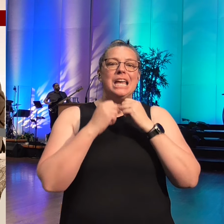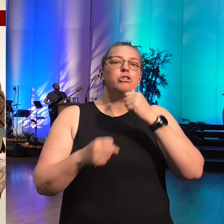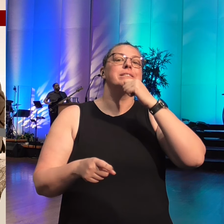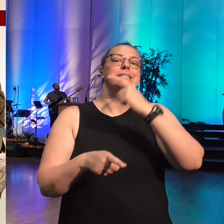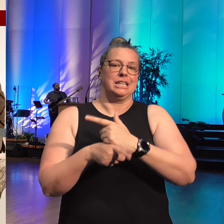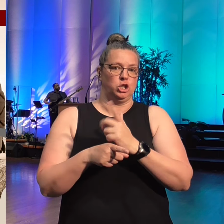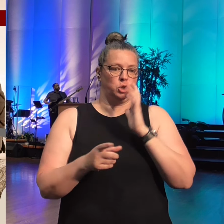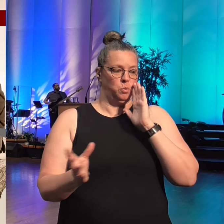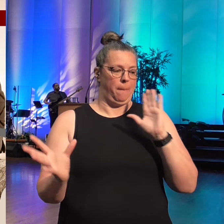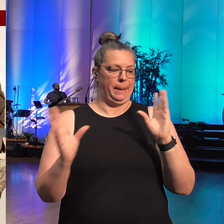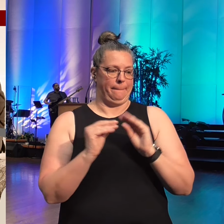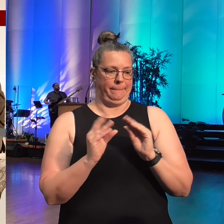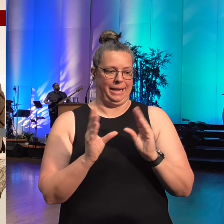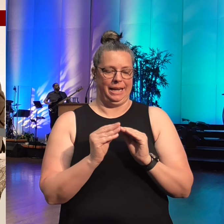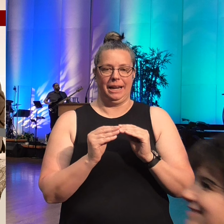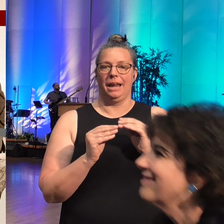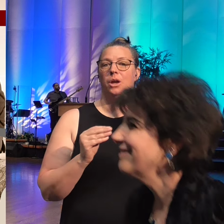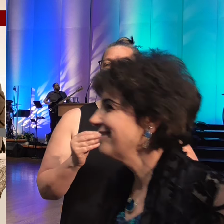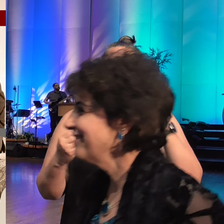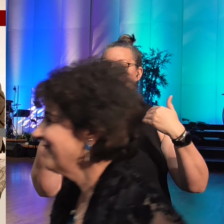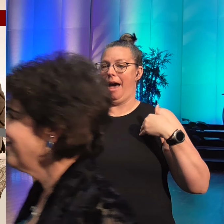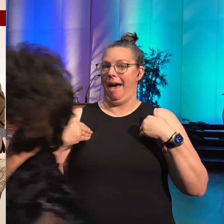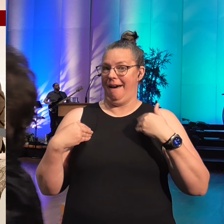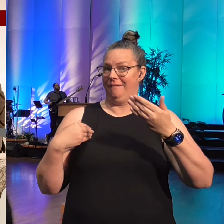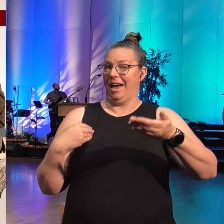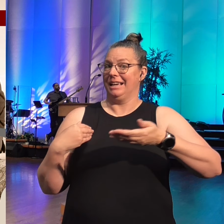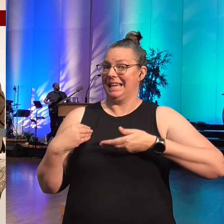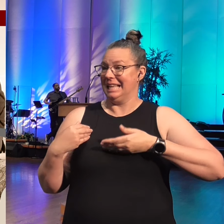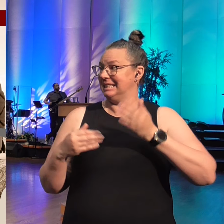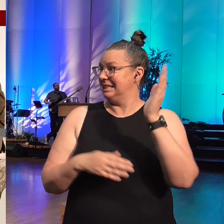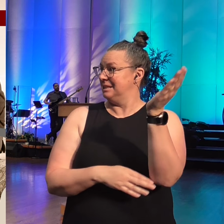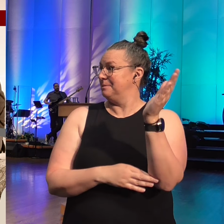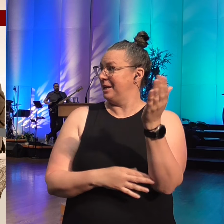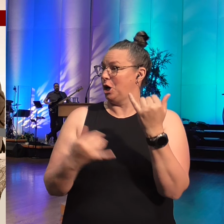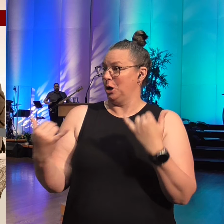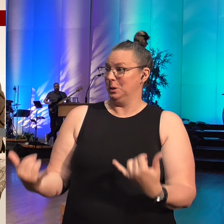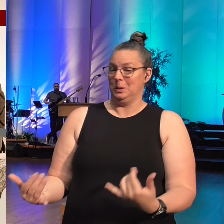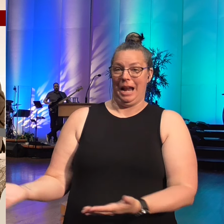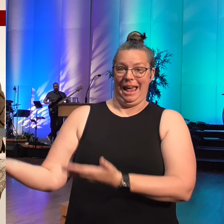será el anfitrión de una oradora invitada muy especial que está con nosotros hoy para contarles lo que va